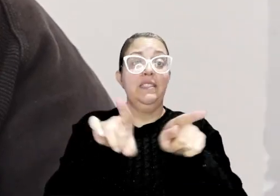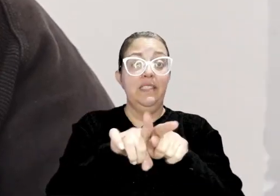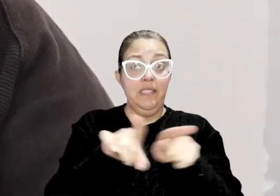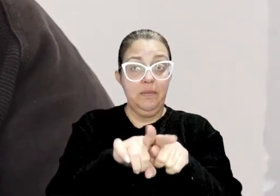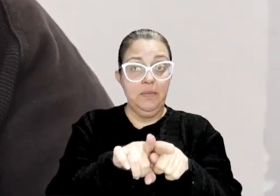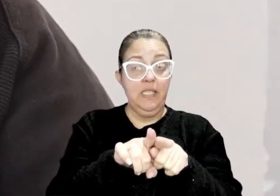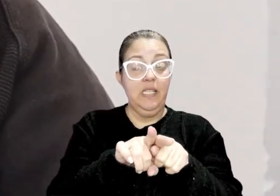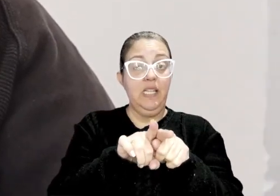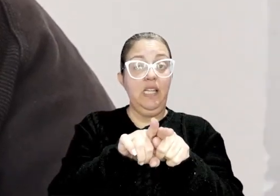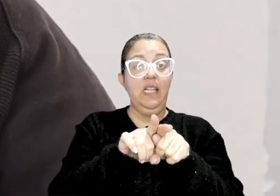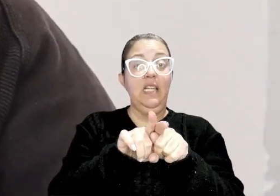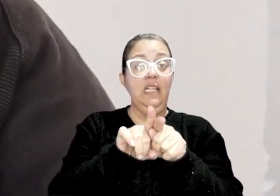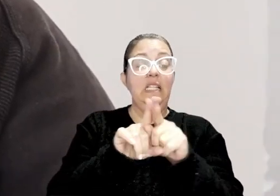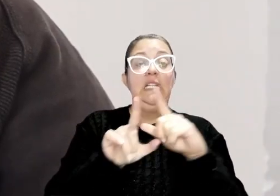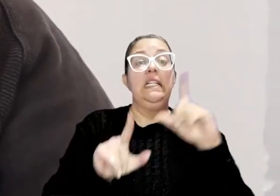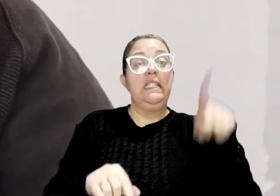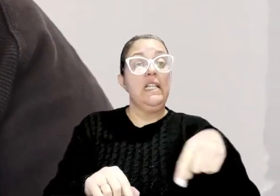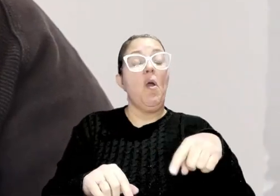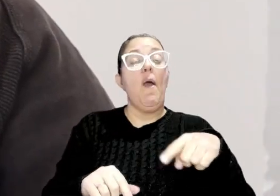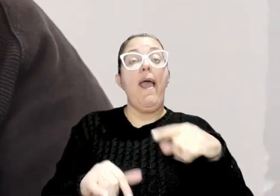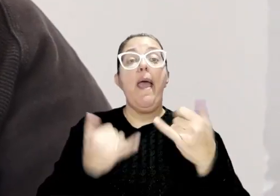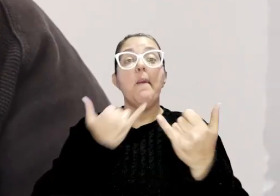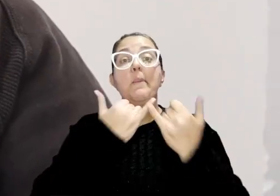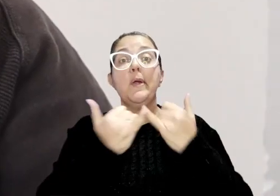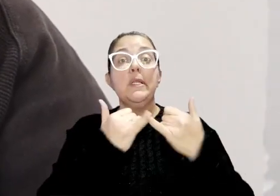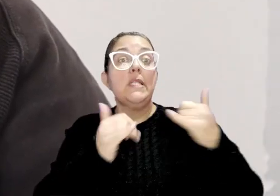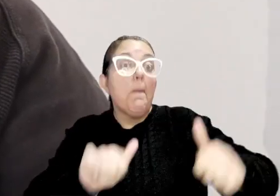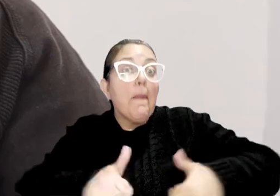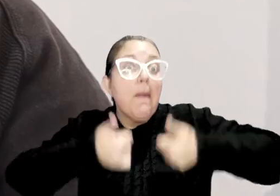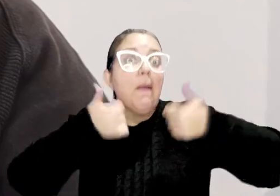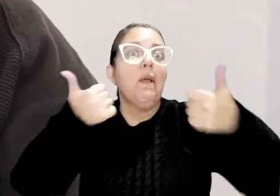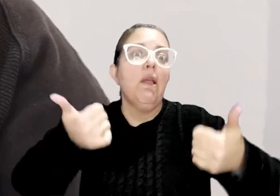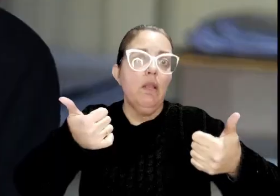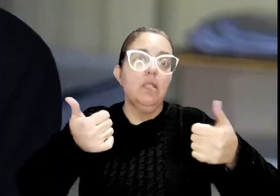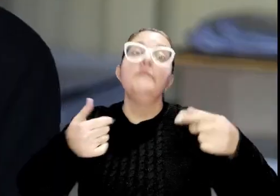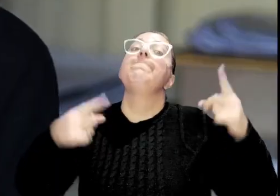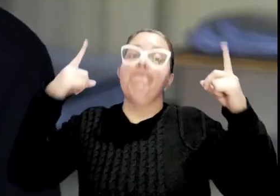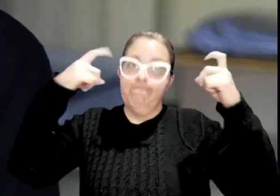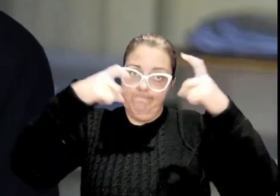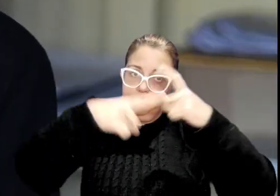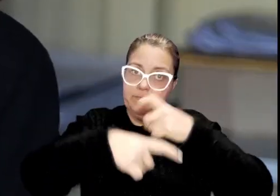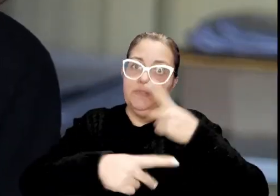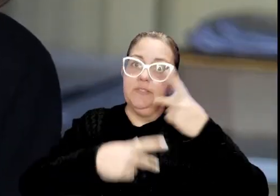para melhorar entendeu então é bem complicado falar sobre essas coisas não há investimento